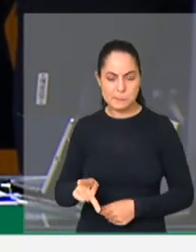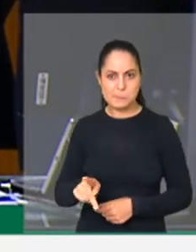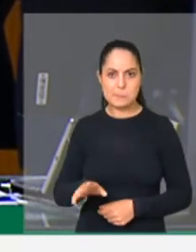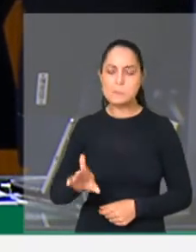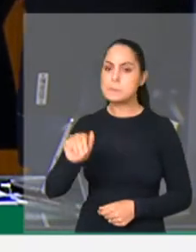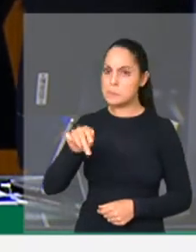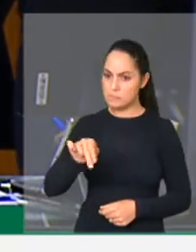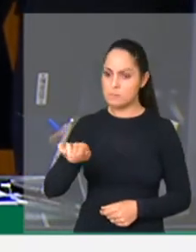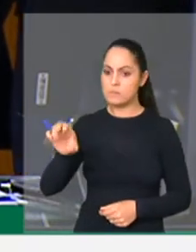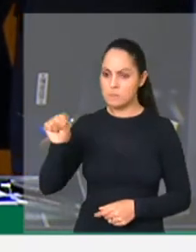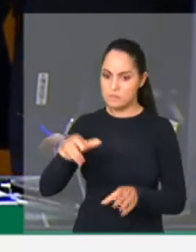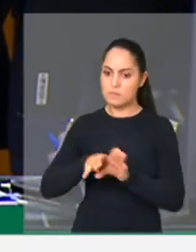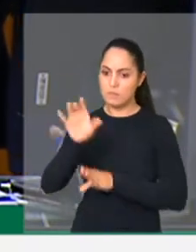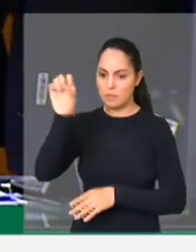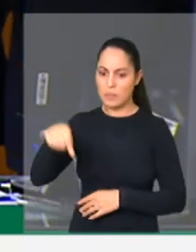FOI FEITO PARA DAR OPORTUNIDADE ESTÁ INDO EM VÃ